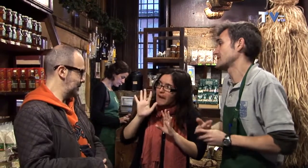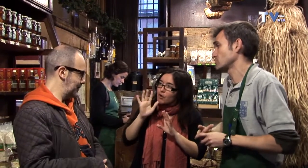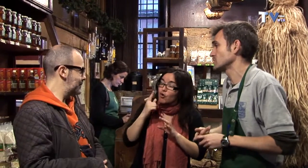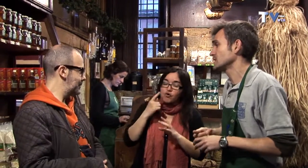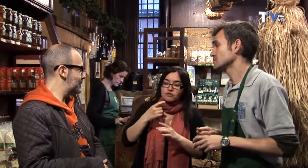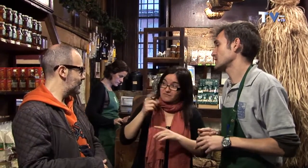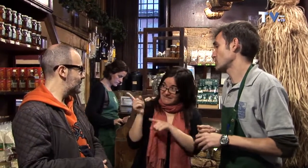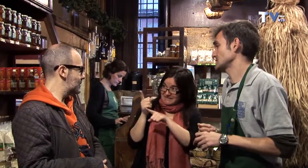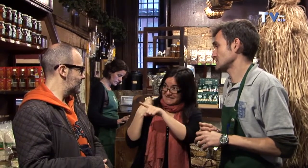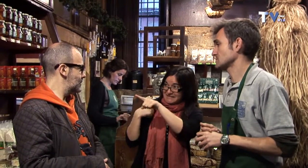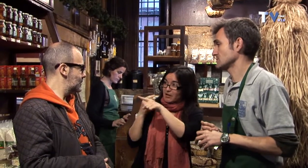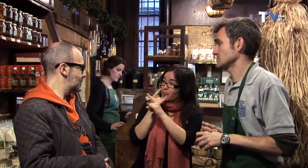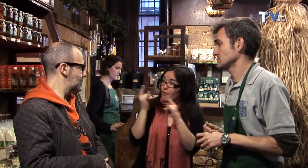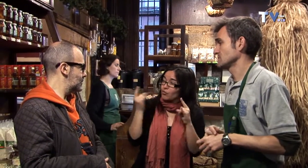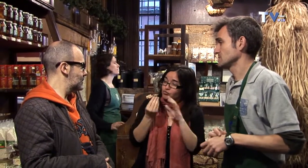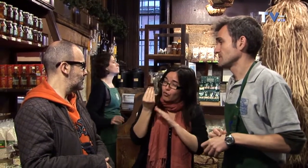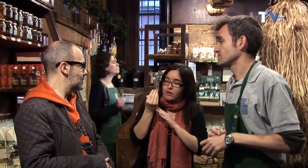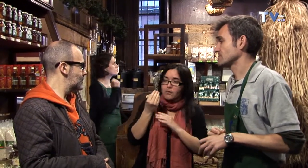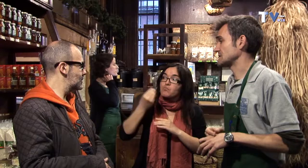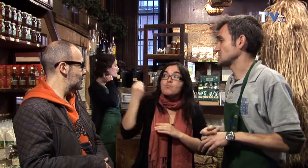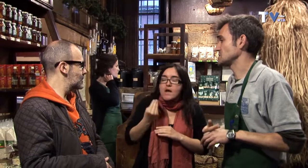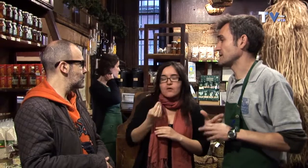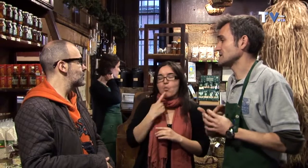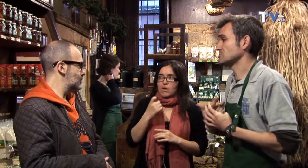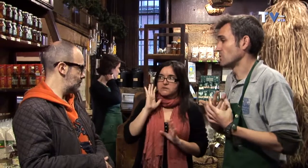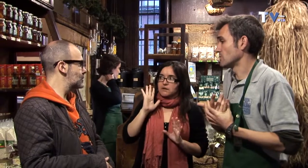Pero hay mucha demanda, y también muchos grados,